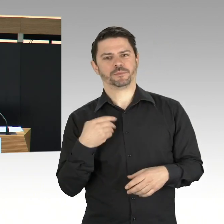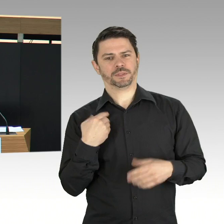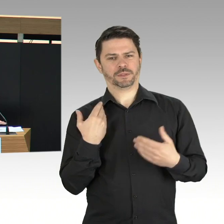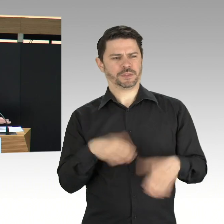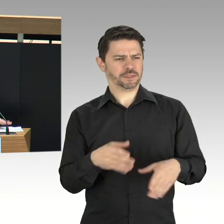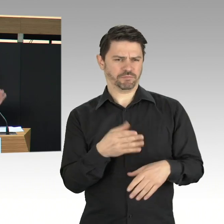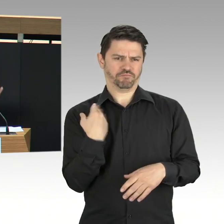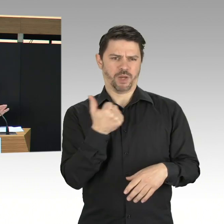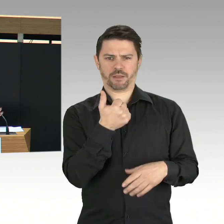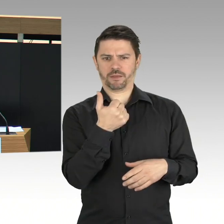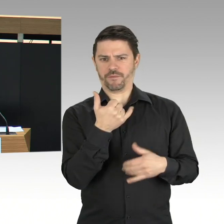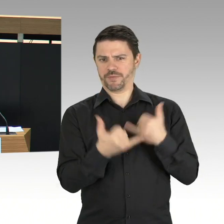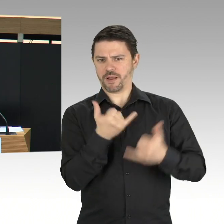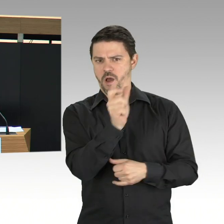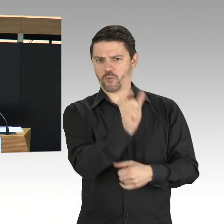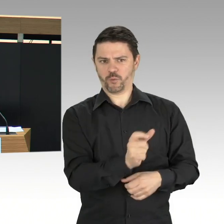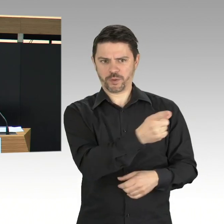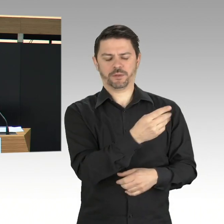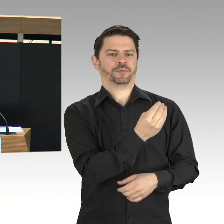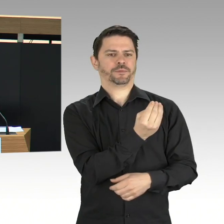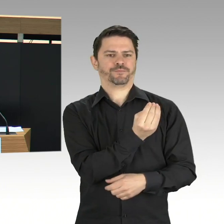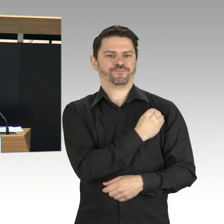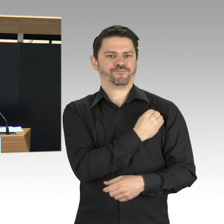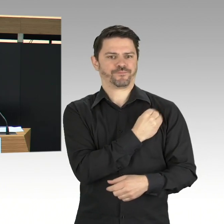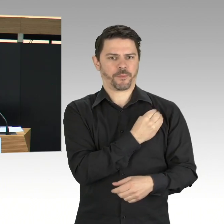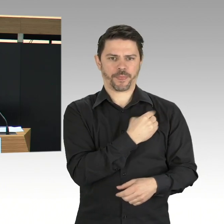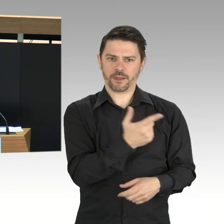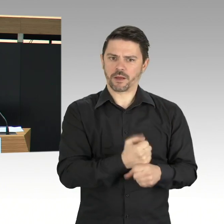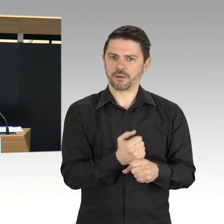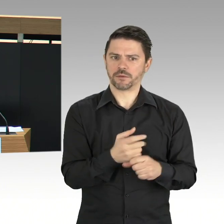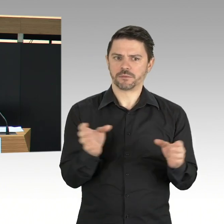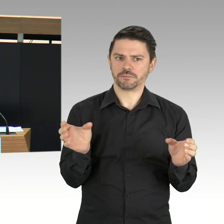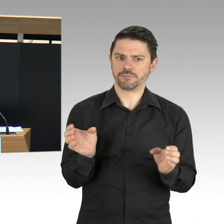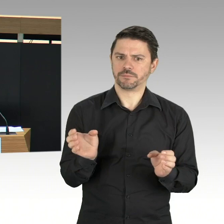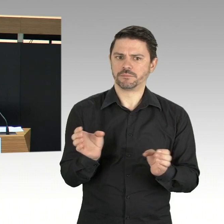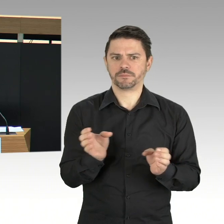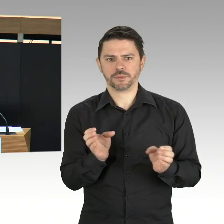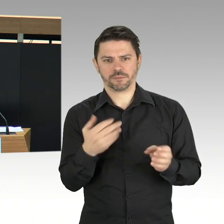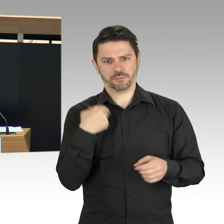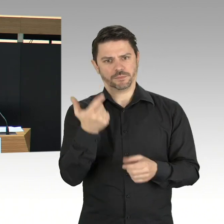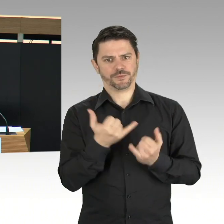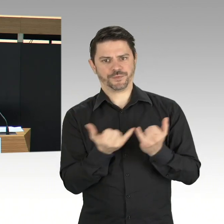die wirklich schon über 50 Prozent ihres Einkommens aufgefressen hat. Und wissen Sie, was Sie mir gesagt hat, Sie hat gesagt, seit es die Mietendeckel gibt,